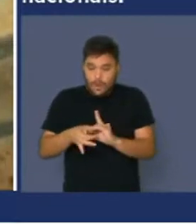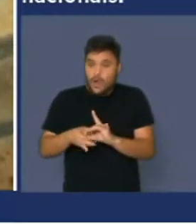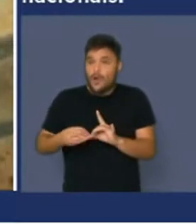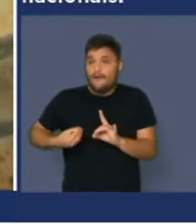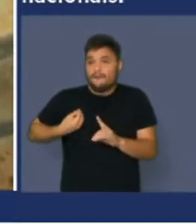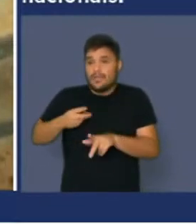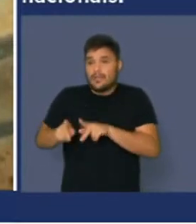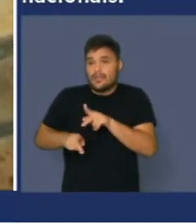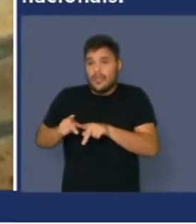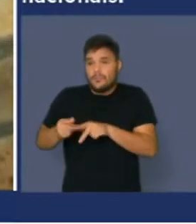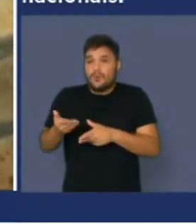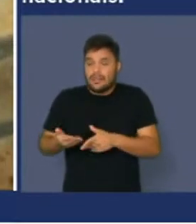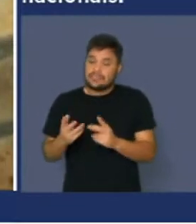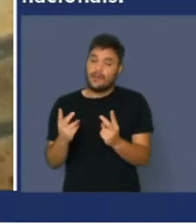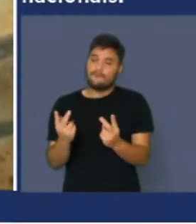ESTÁ ALI, SIM, NO SEU PEQUENO NEGÓCIO, TOCANDO O DIA A DIA,